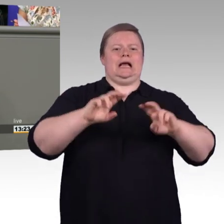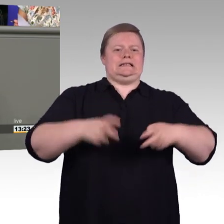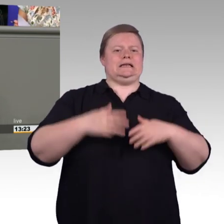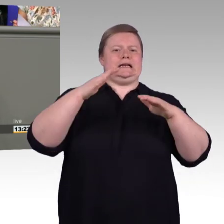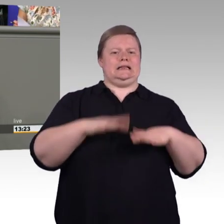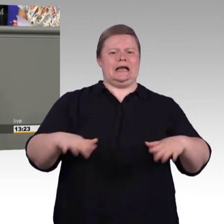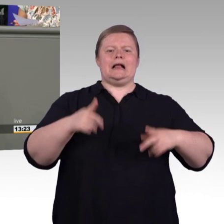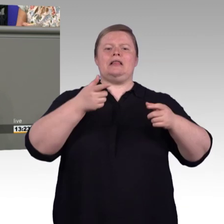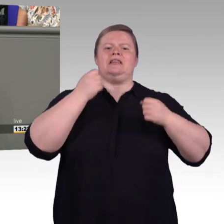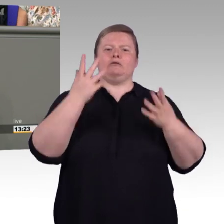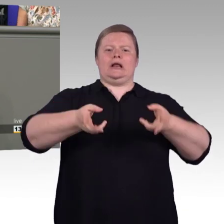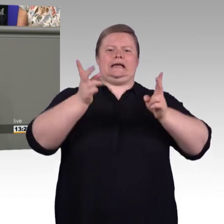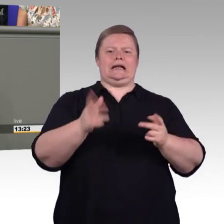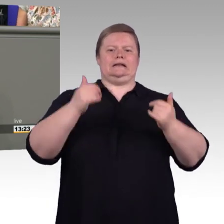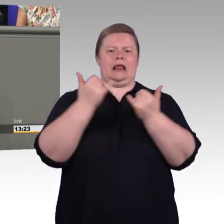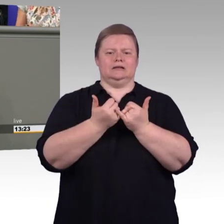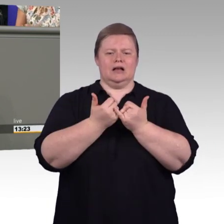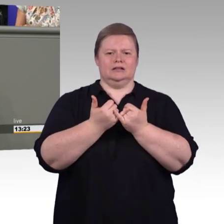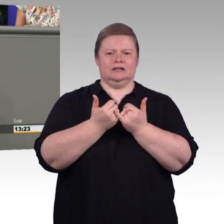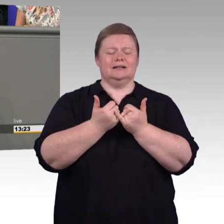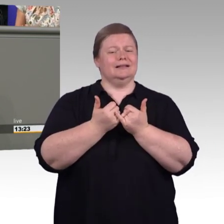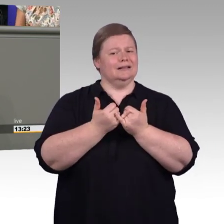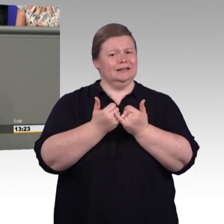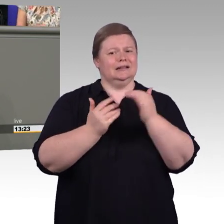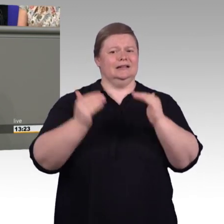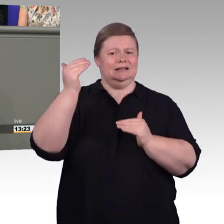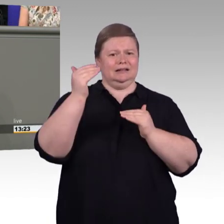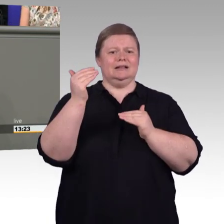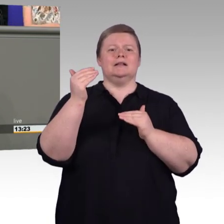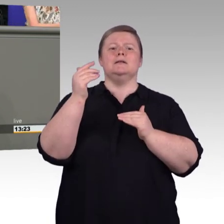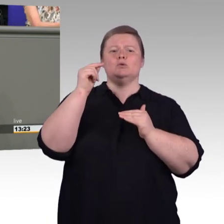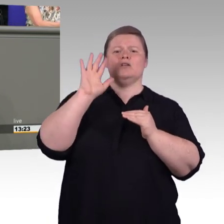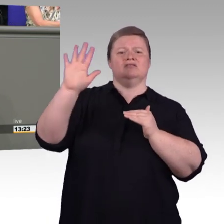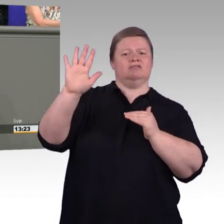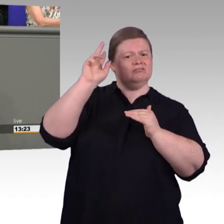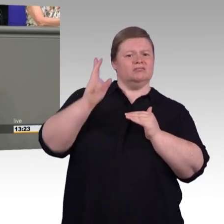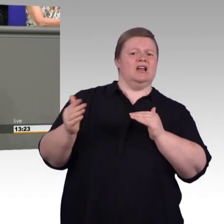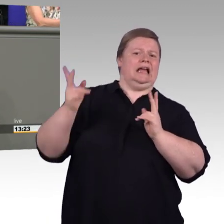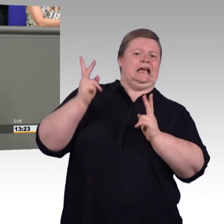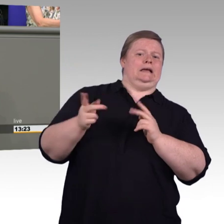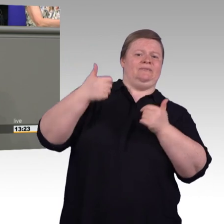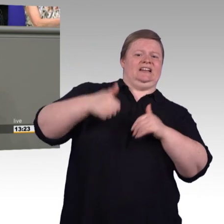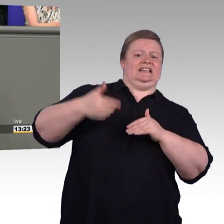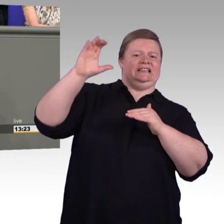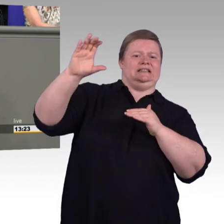in seiner Entscheidung vom 16. Januar 2002 festgestellt, dass die Gewährleistung des Elternrechts